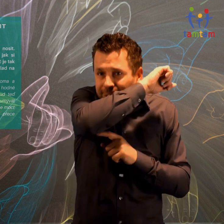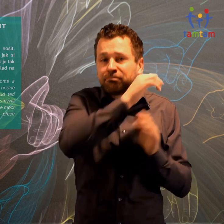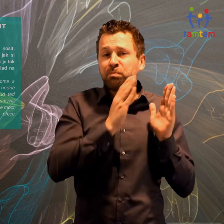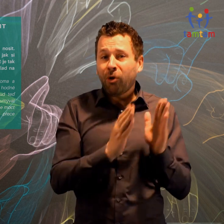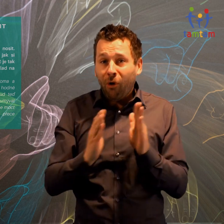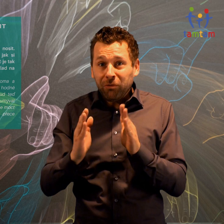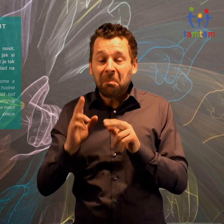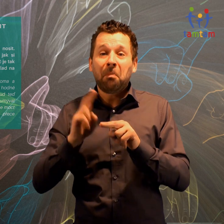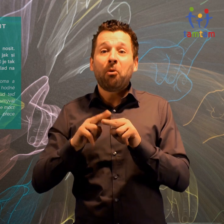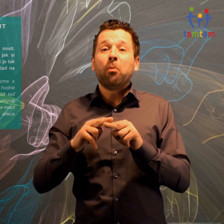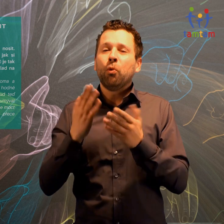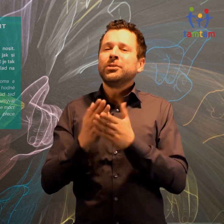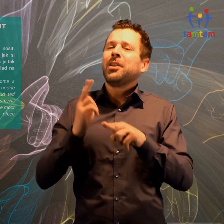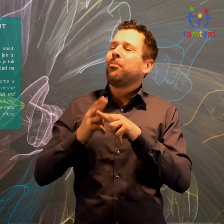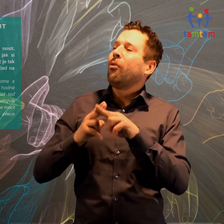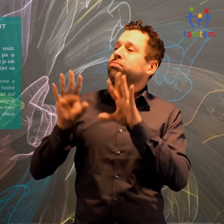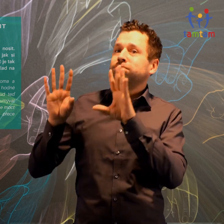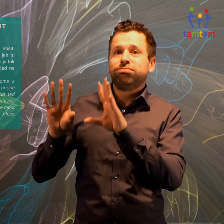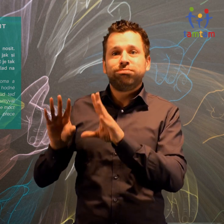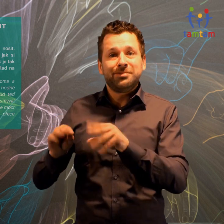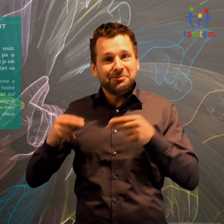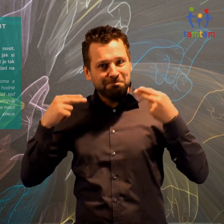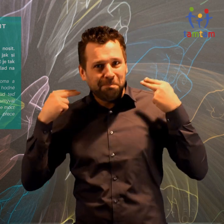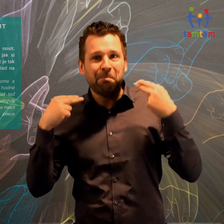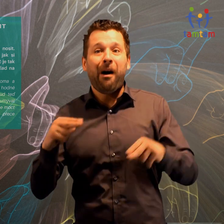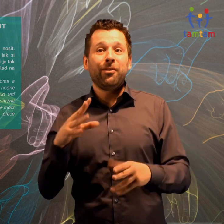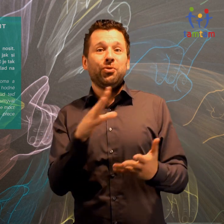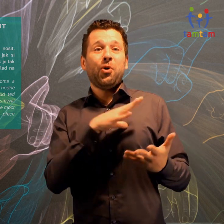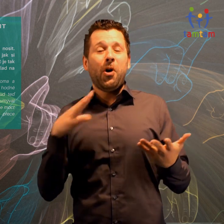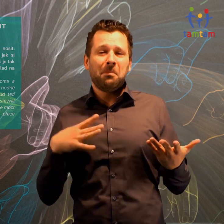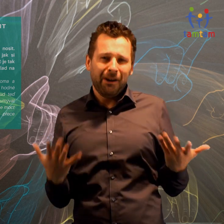koronavirus jistě brzy odejde a všechno bude jako dřív.